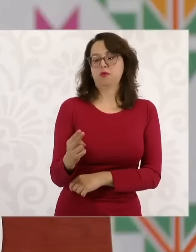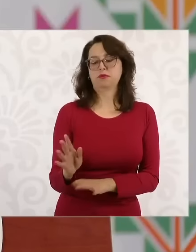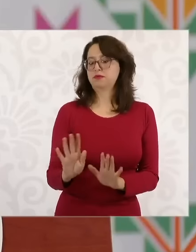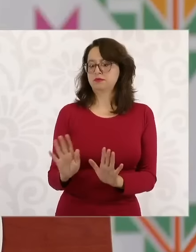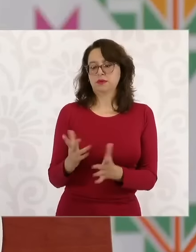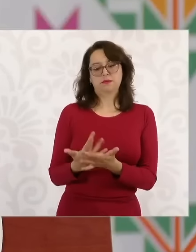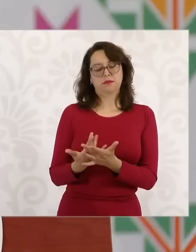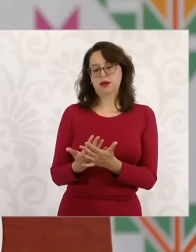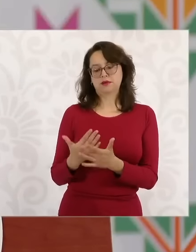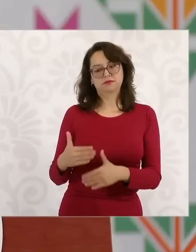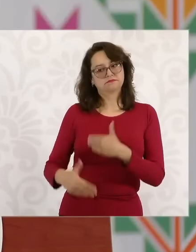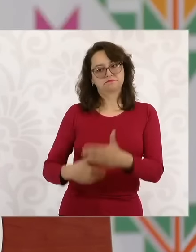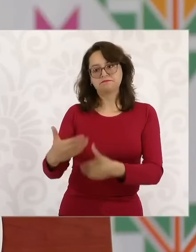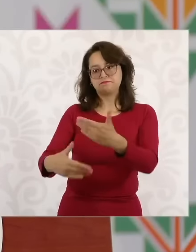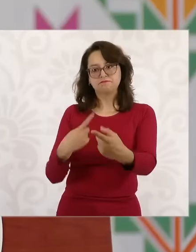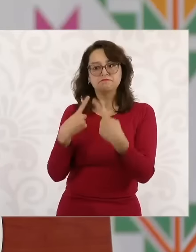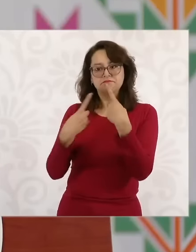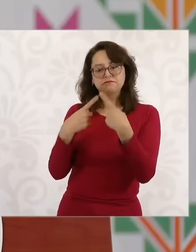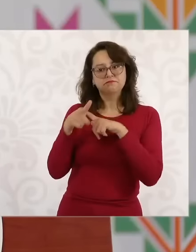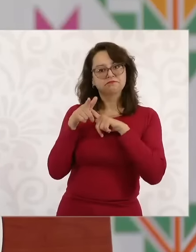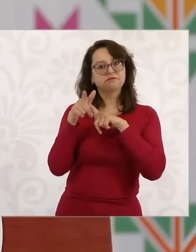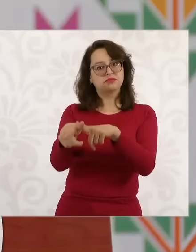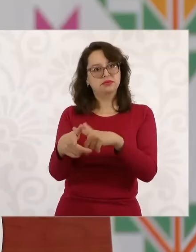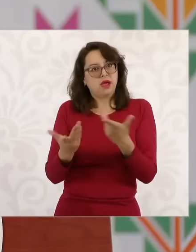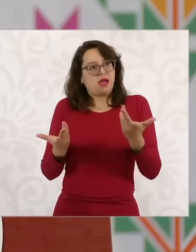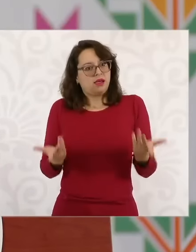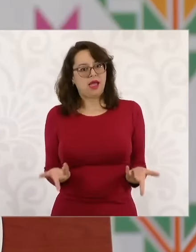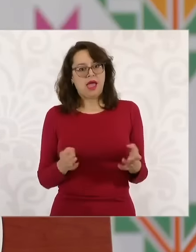y que seguimos trabajando de manera coordinada. Entonces, si hemos logrado trabajar de manera